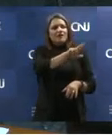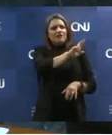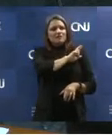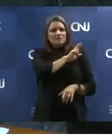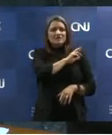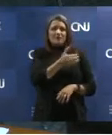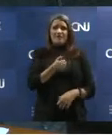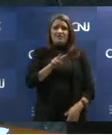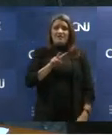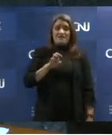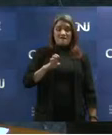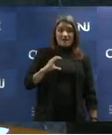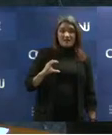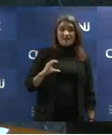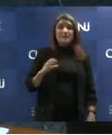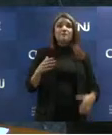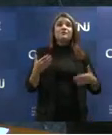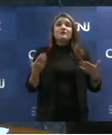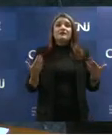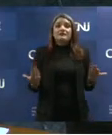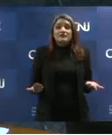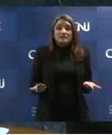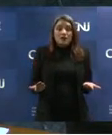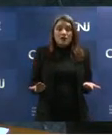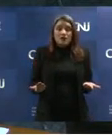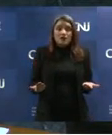Ou seja, era uma estrutura monumental